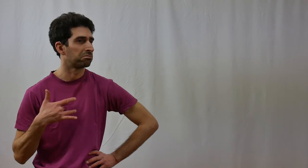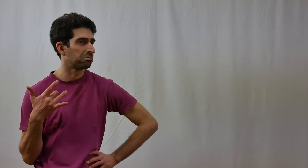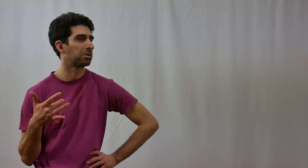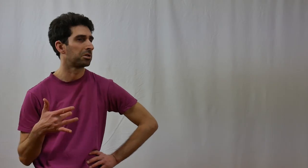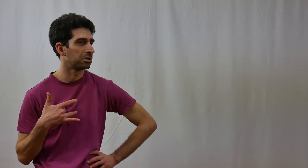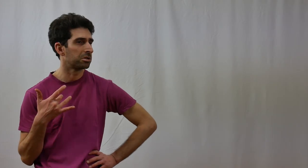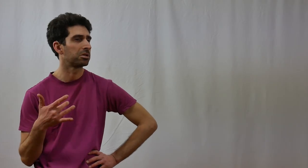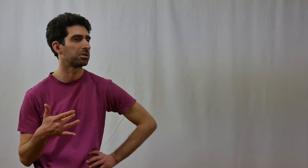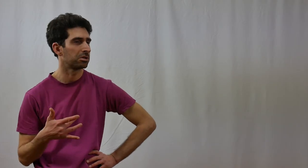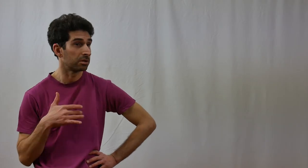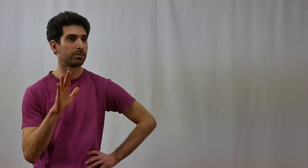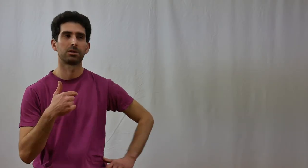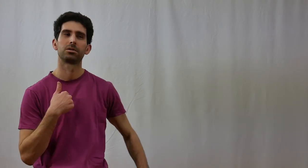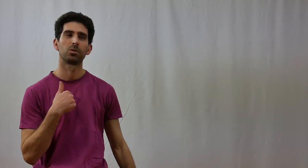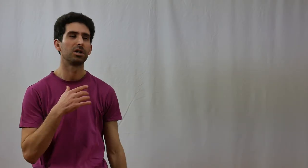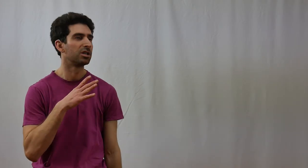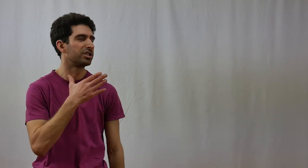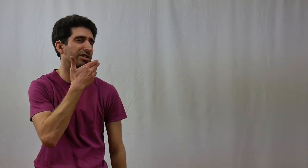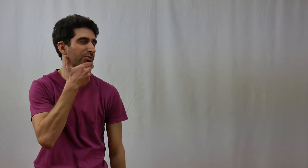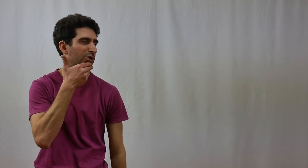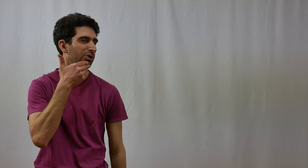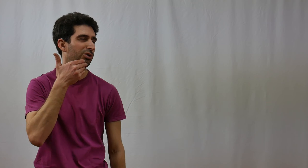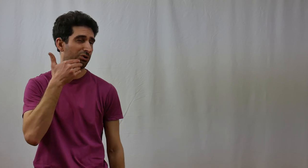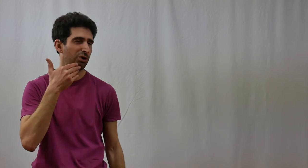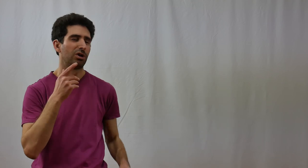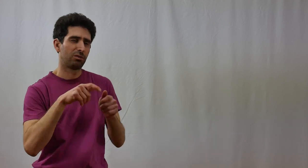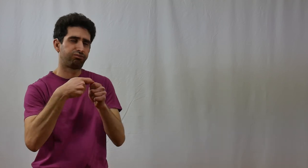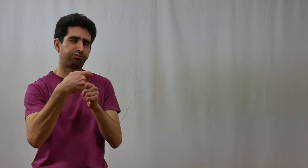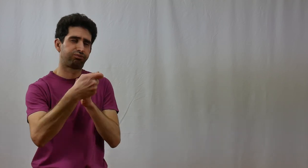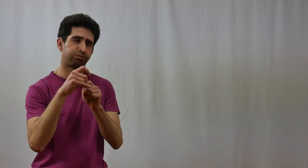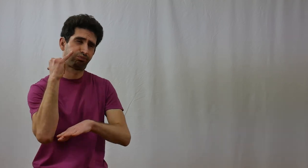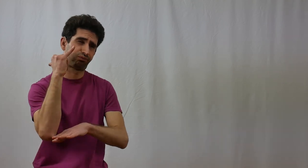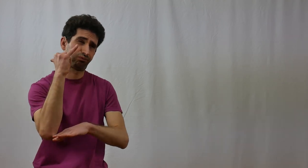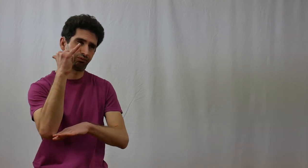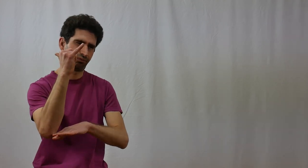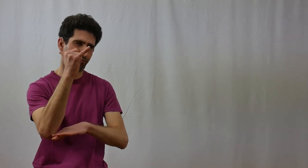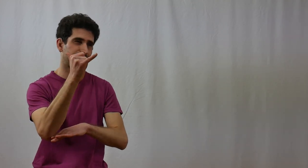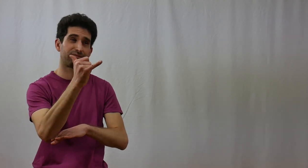C'est intéressant. Mais moi, j'ai mieux et qui dure plus longtemps.